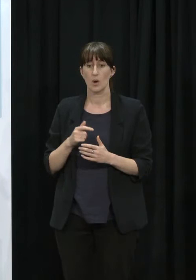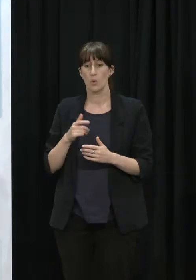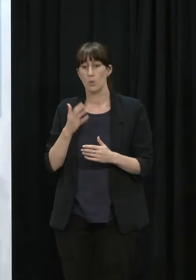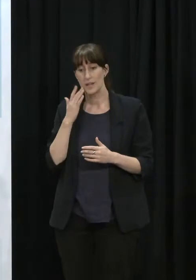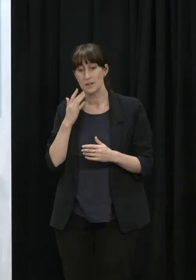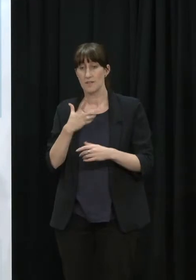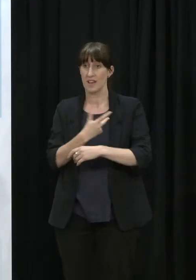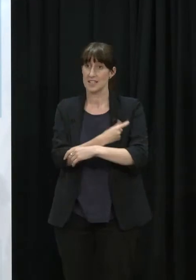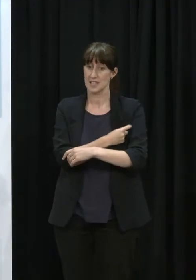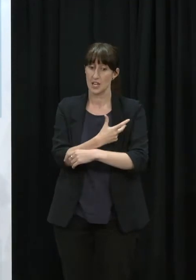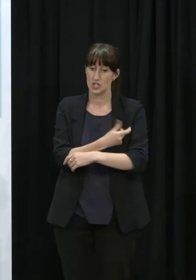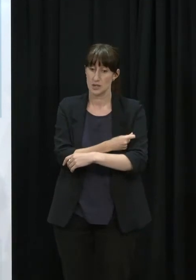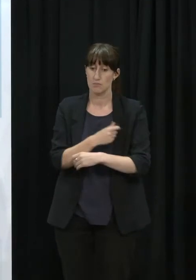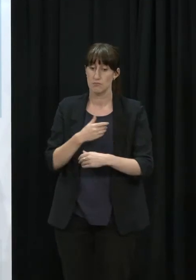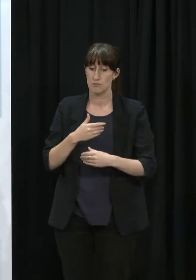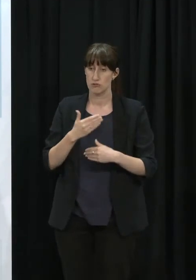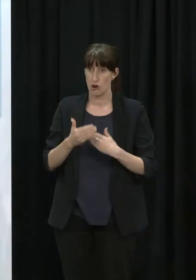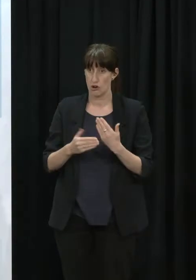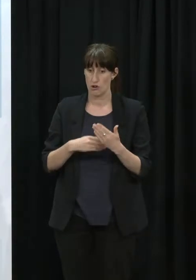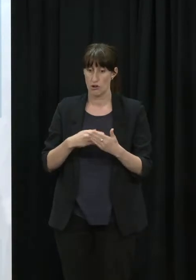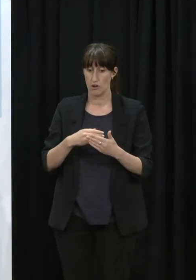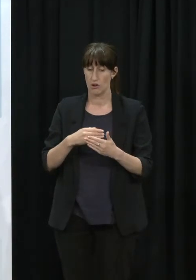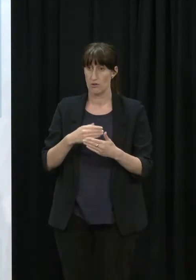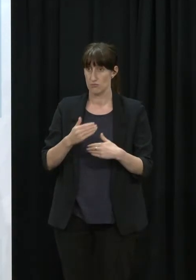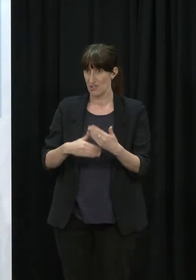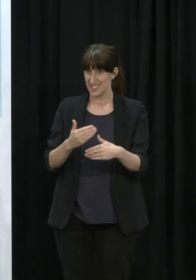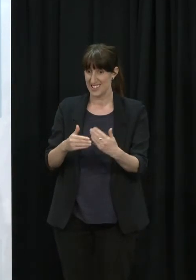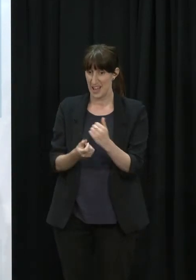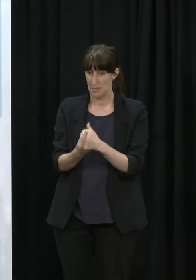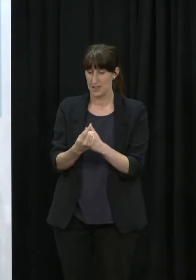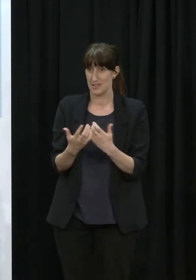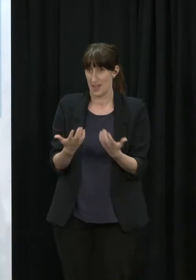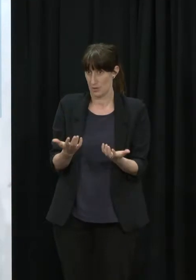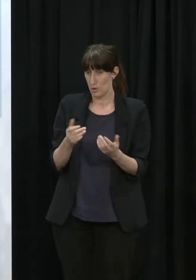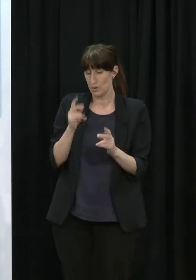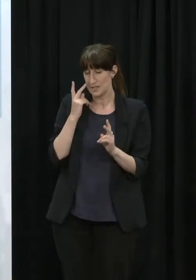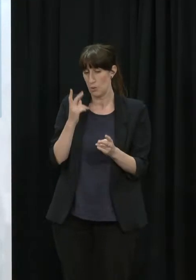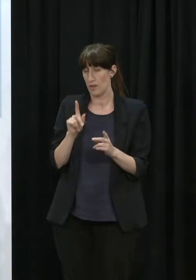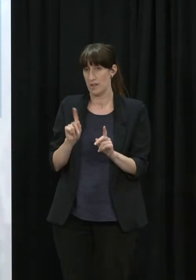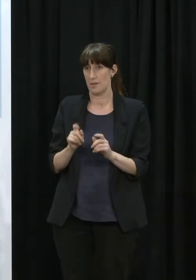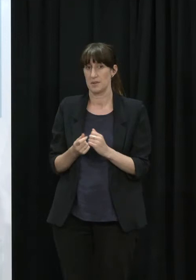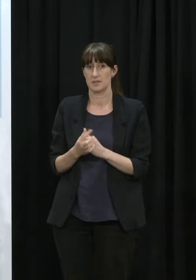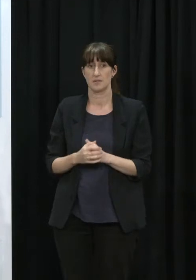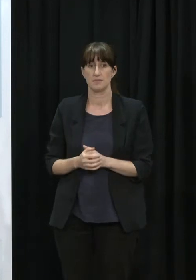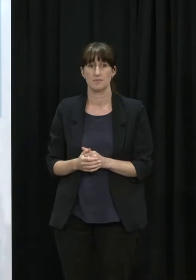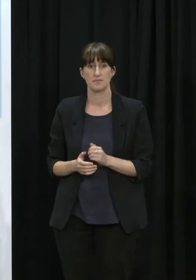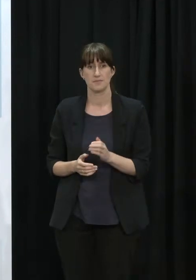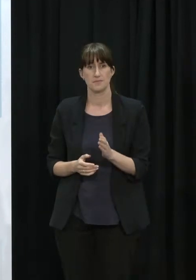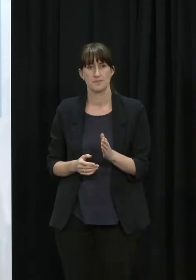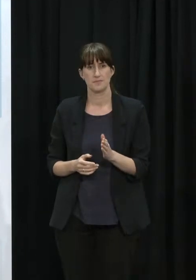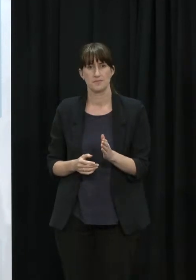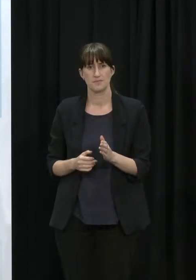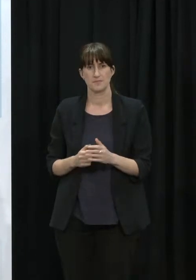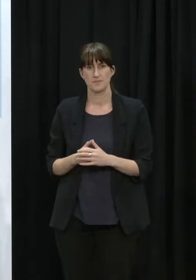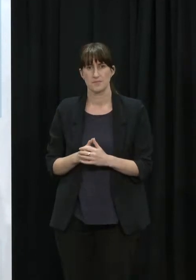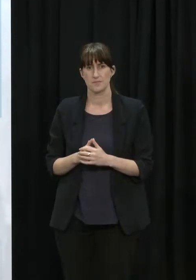kore e taea e au te korero mo aua roopu engari e mohio ana ahau ka rongo tatou i nga korero o era tangata i roto te wa me te haere o nga wiki ki te timatanga o tenei werohanga